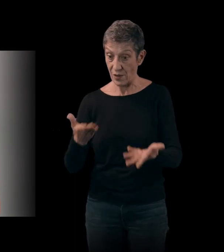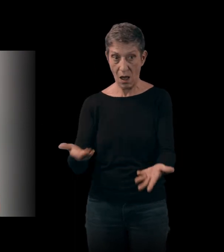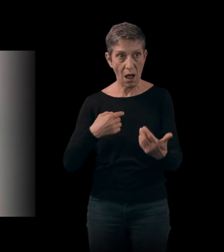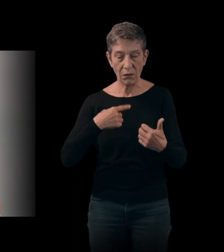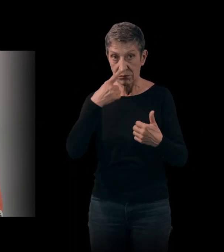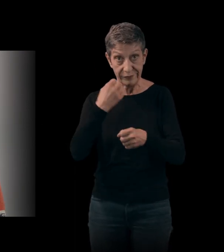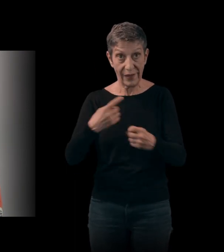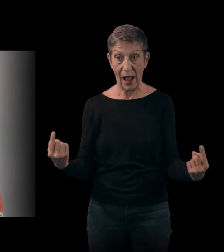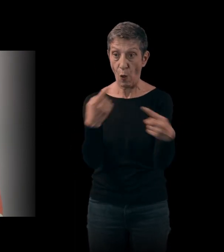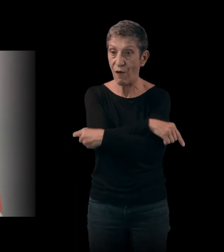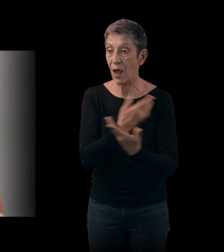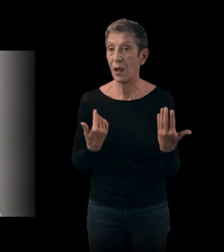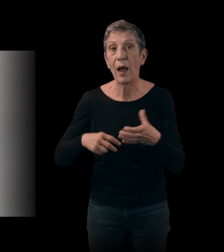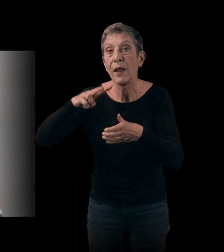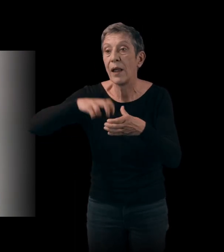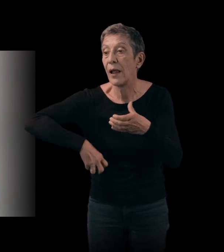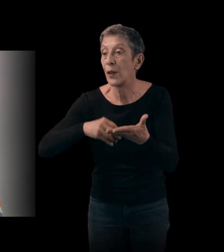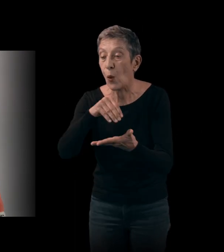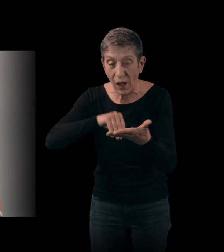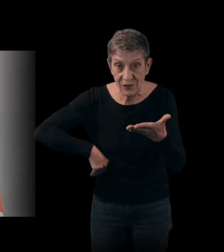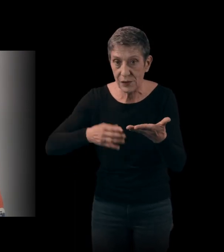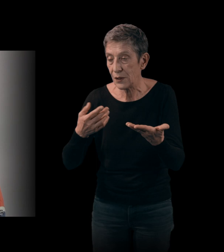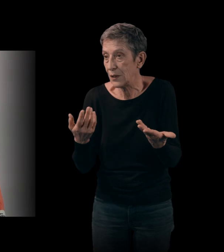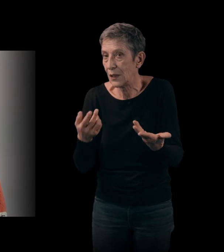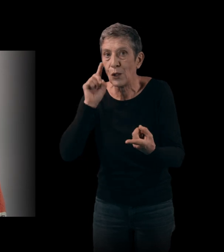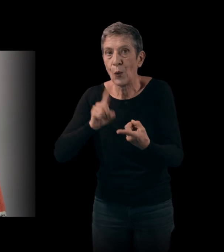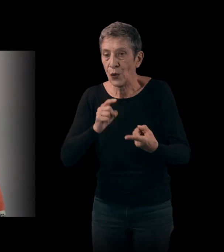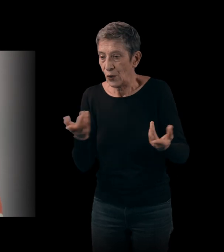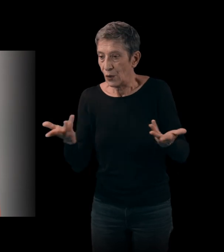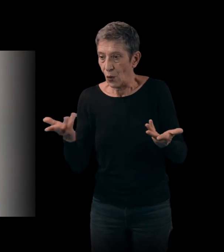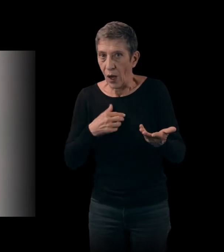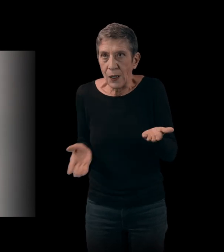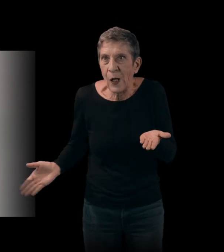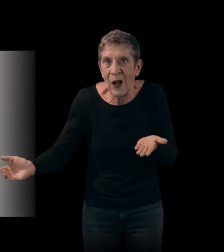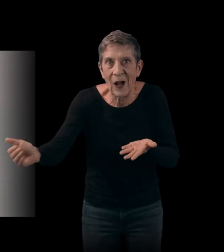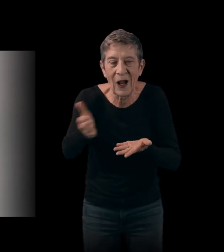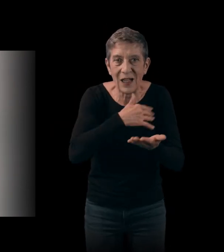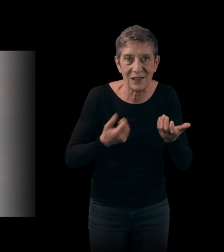Quand on fait de l'ethnographie, l'idée, c'est qu'on enregistre, on collecte.